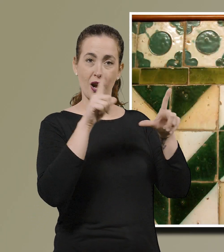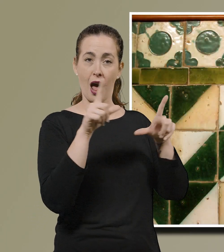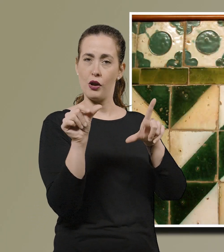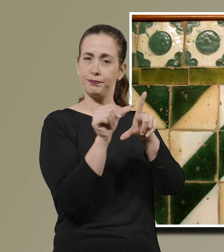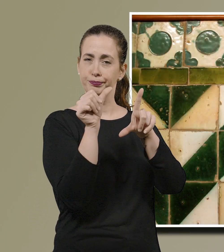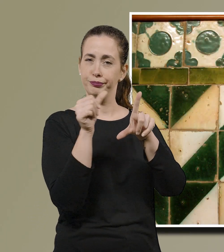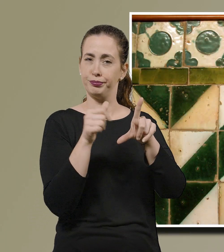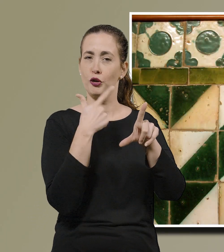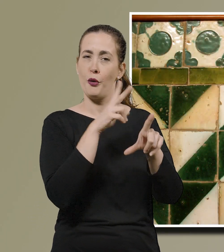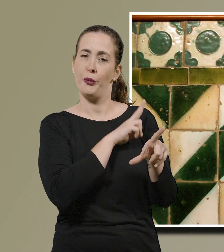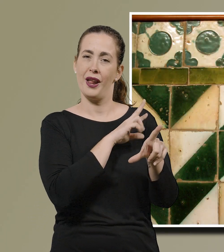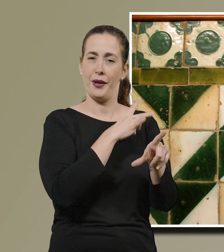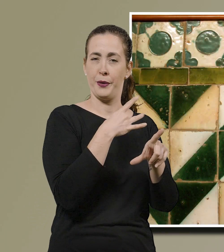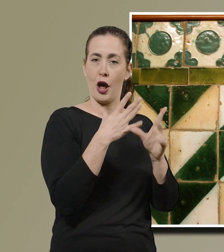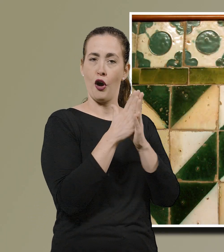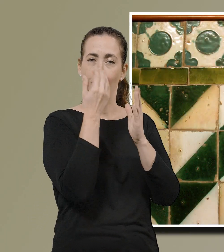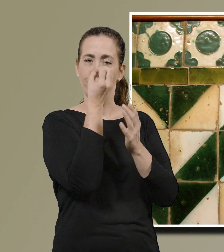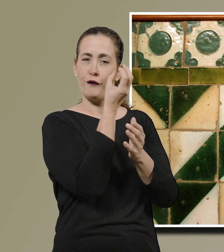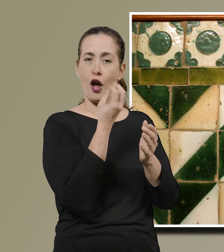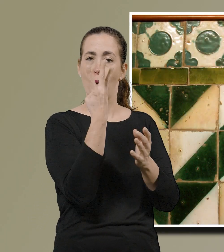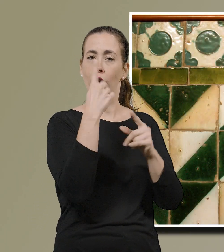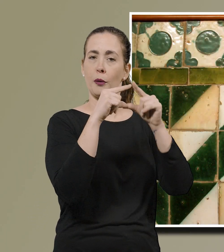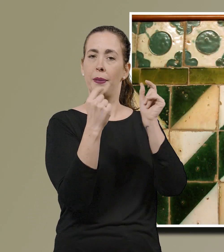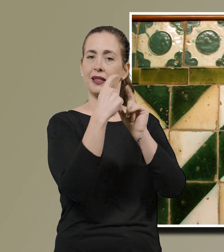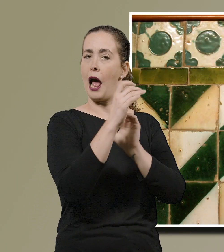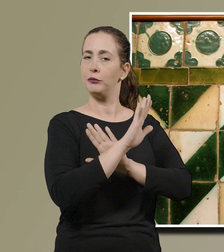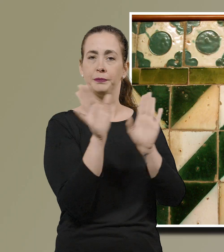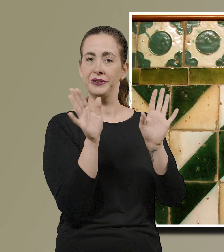A destacar les rajoles gravades en verd i blanc amb flors de quatre pètals,